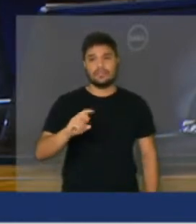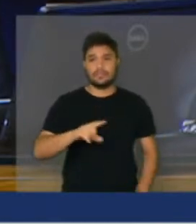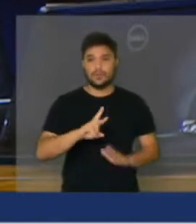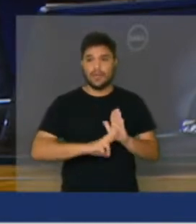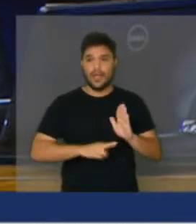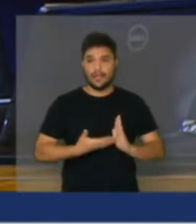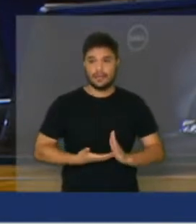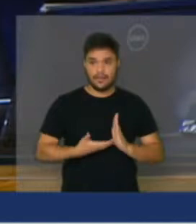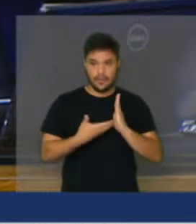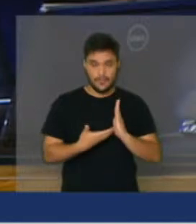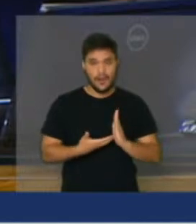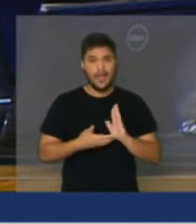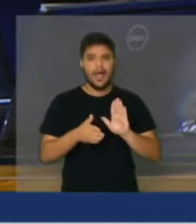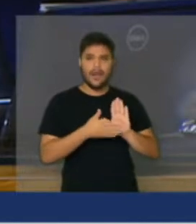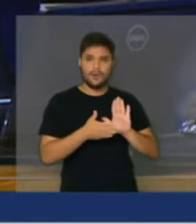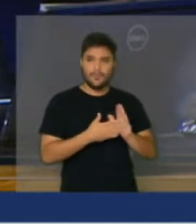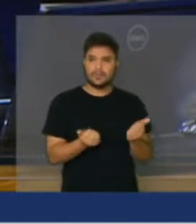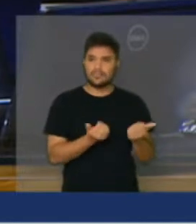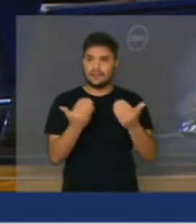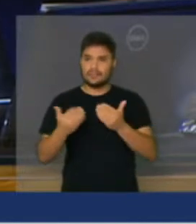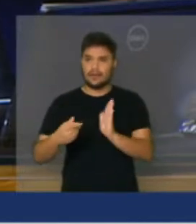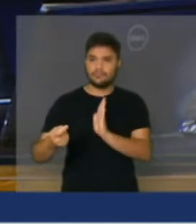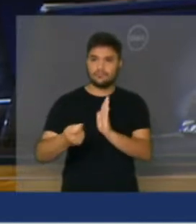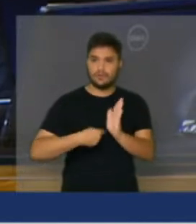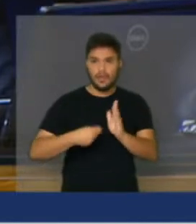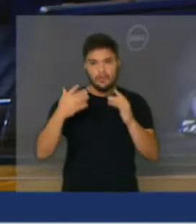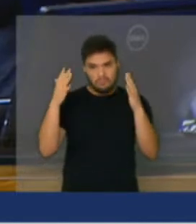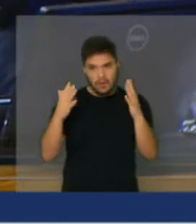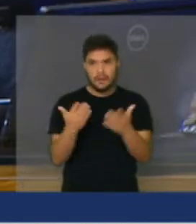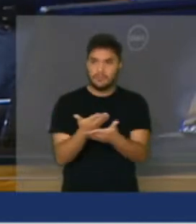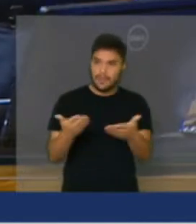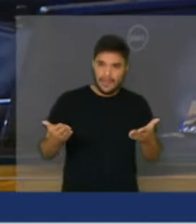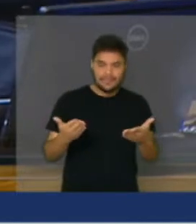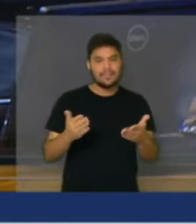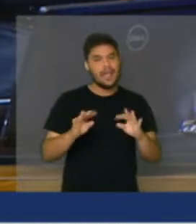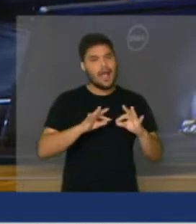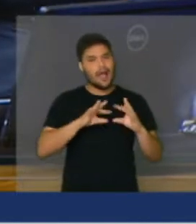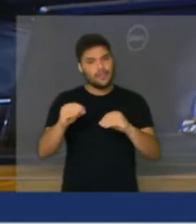DEPUTADOS E DEPUTADAS. [APLAUSOS]. E A TODOS OS PREFEITOS E, ACIMA DE TUDO, A TODOS OS MORADORES DOS